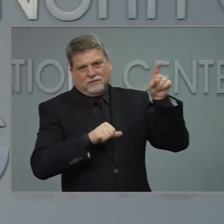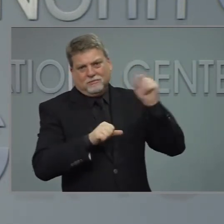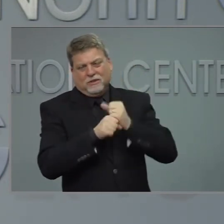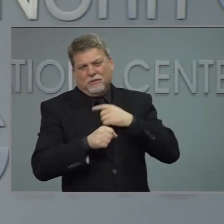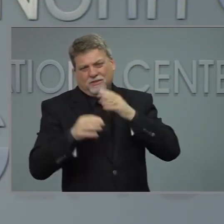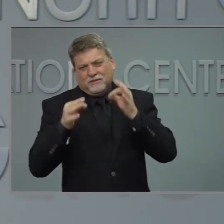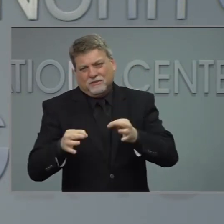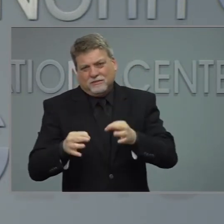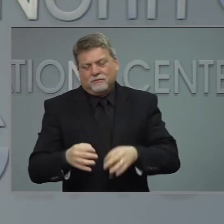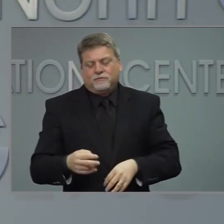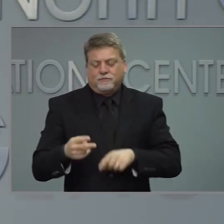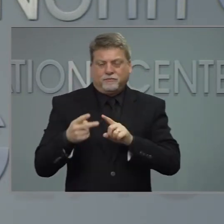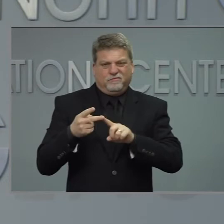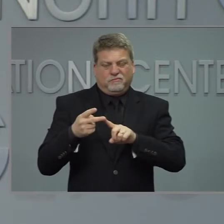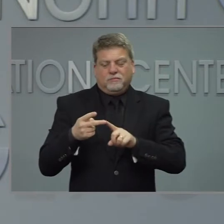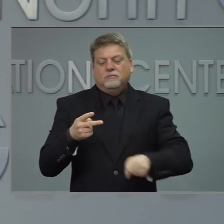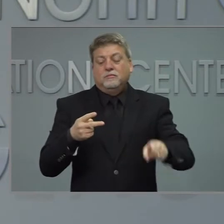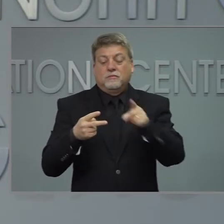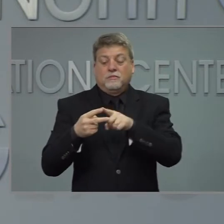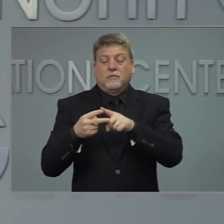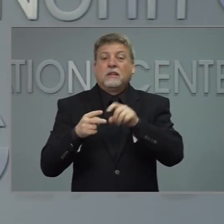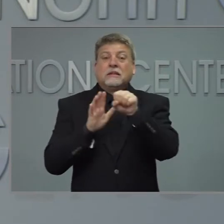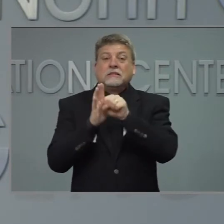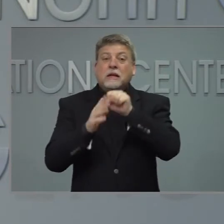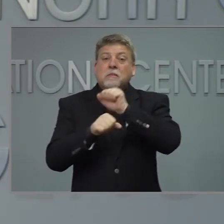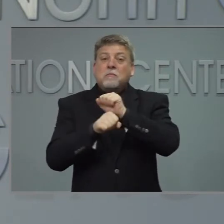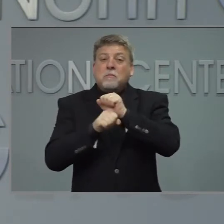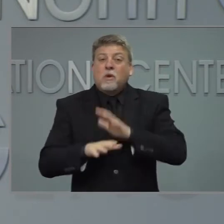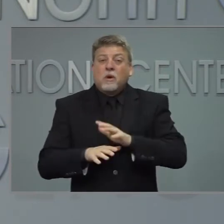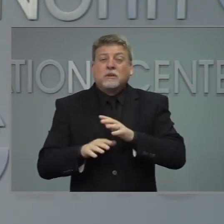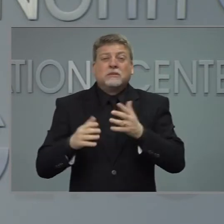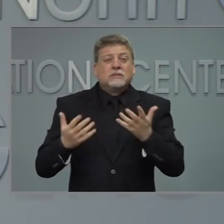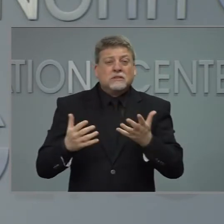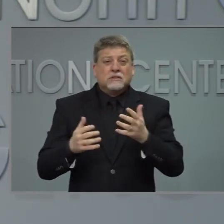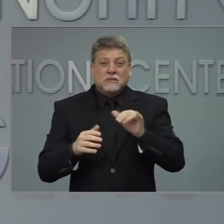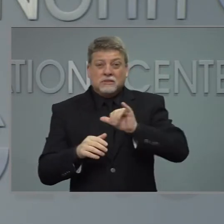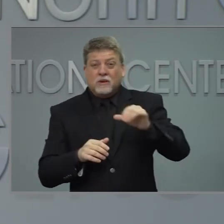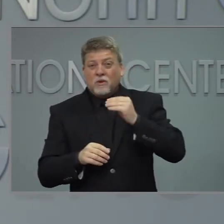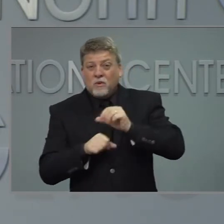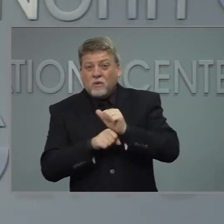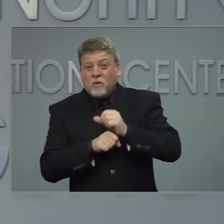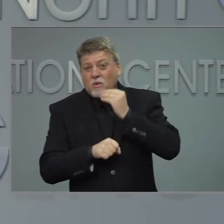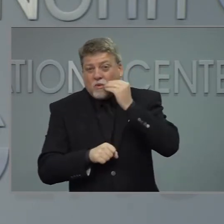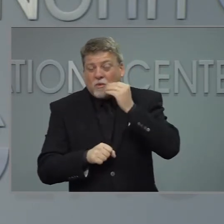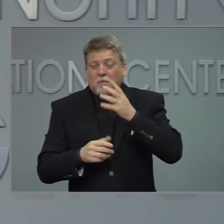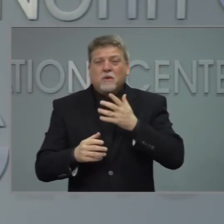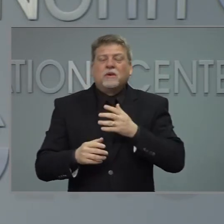de restricciones. En cuanto a los empleados estatales hay ciertos departamentos.